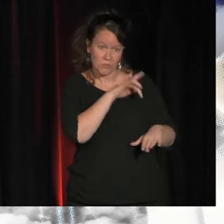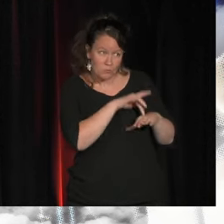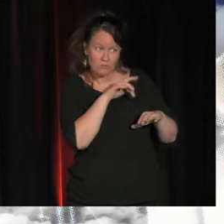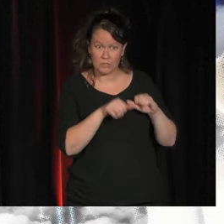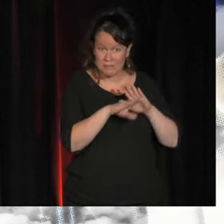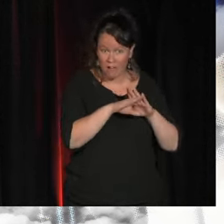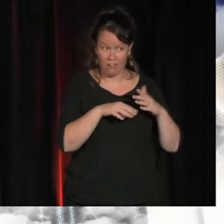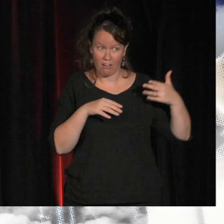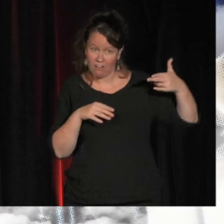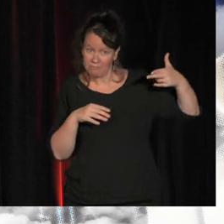et c'est Blizzard qui était le premier partenaire.